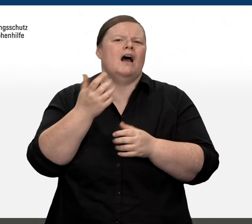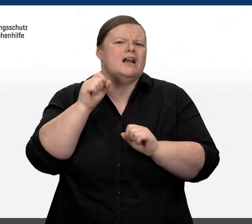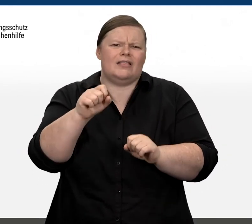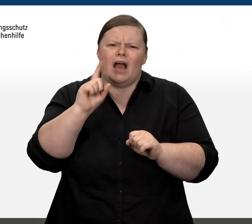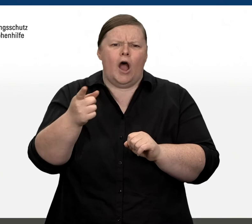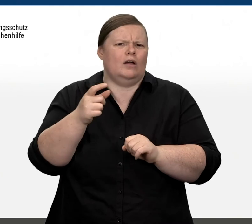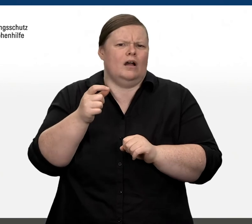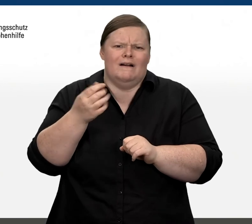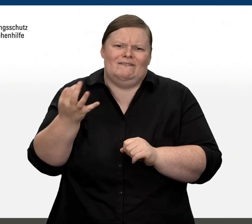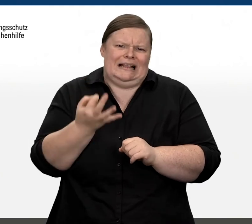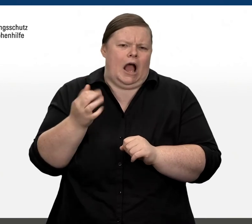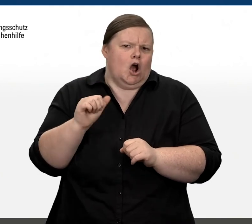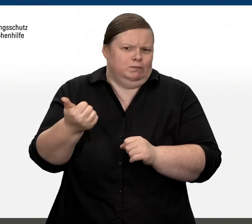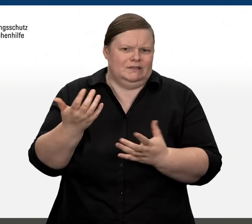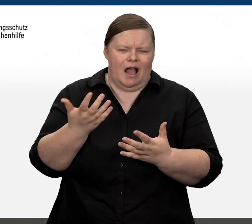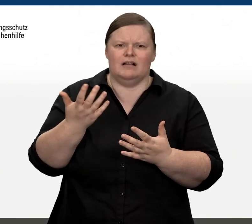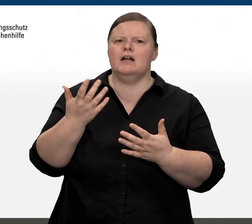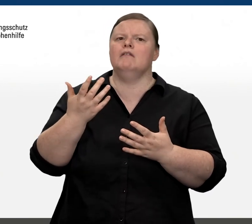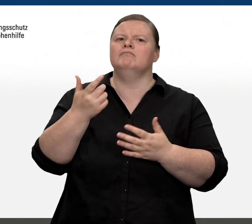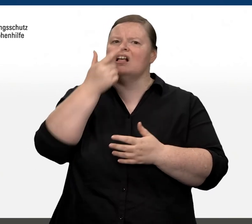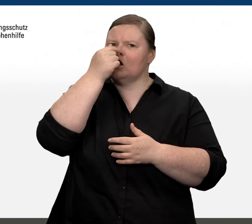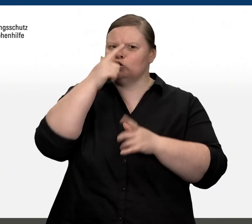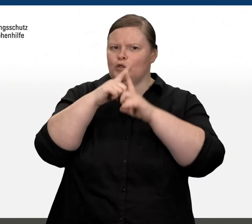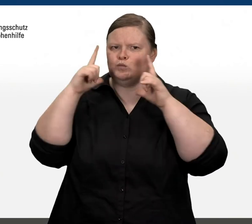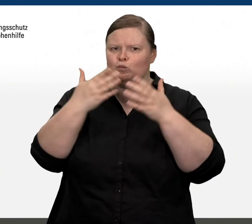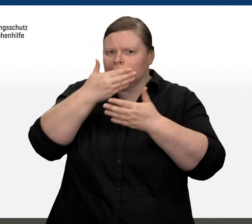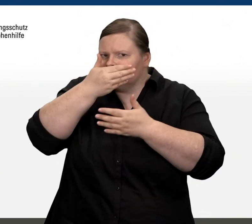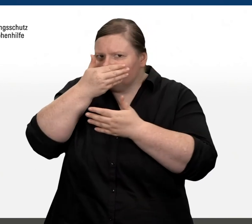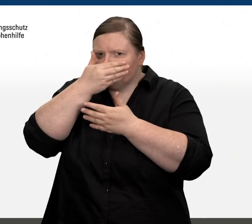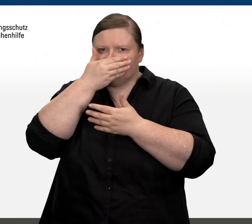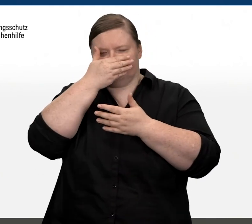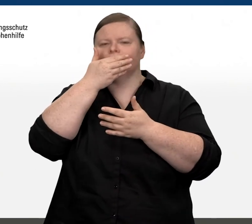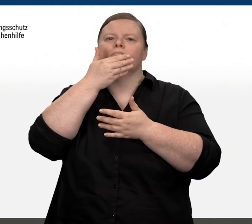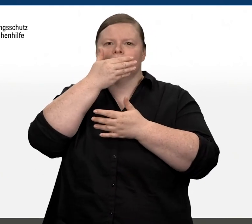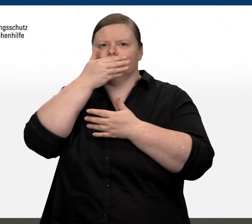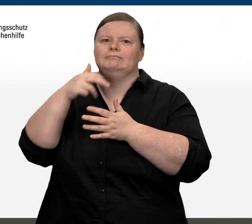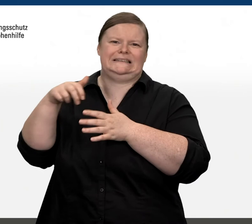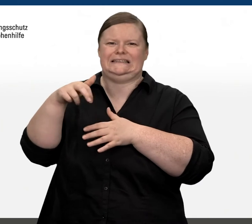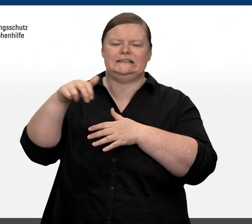zumindest durch ein Taschentuch